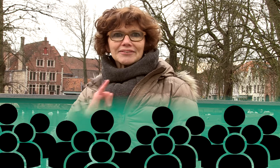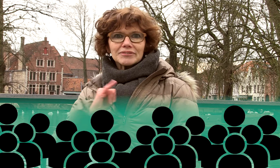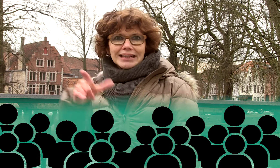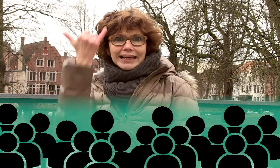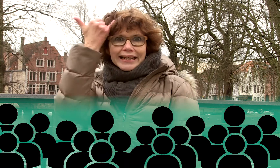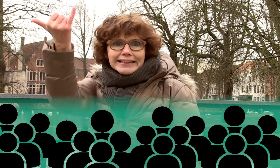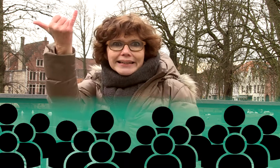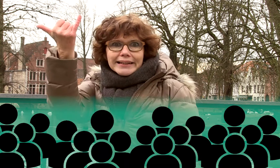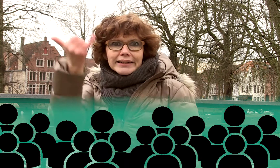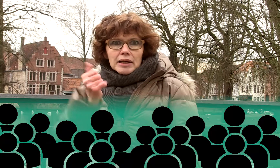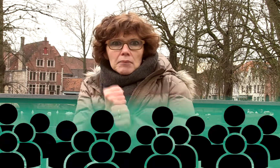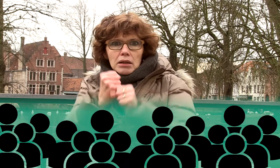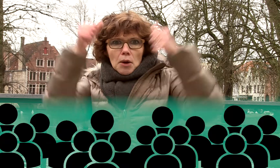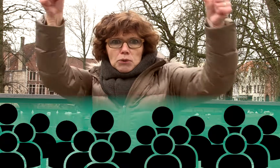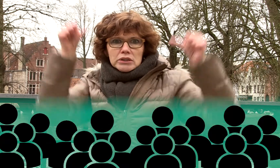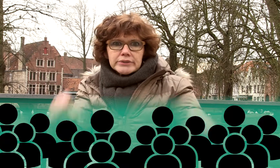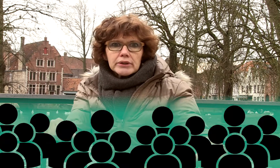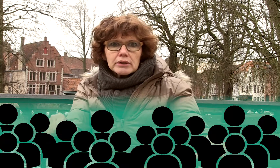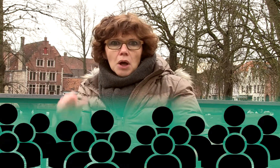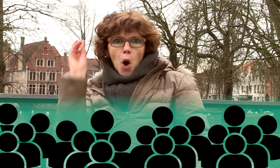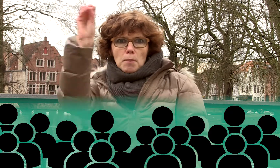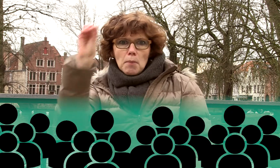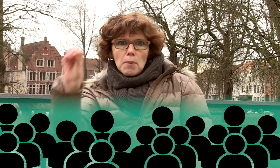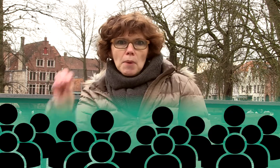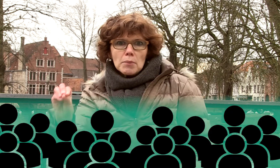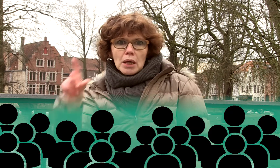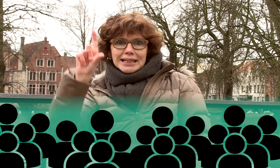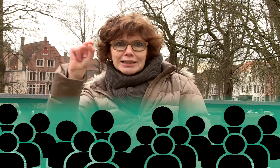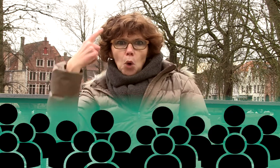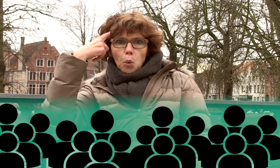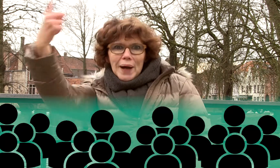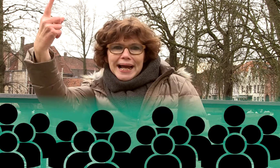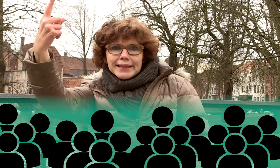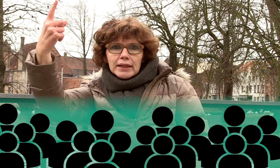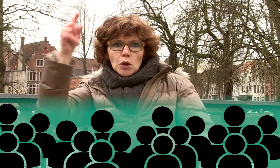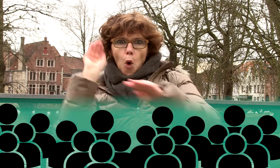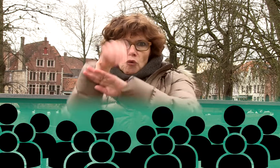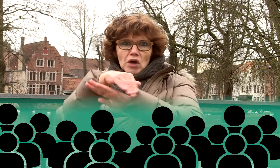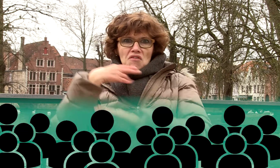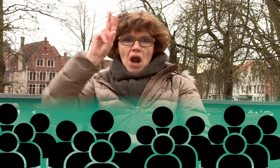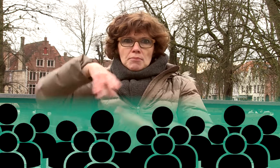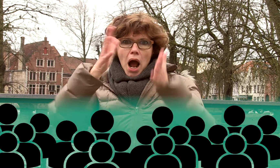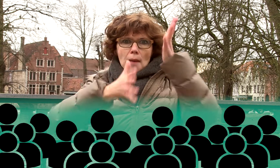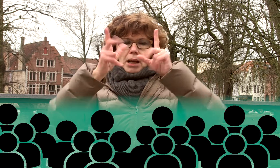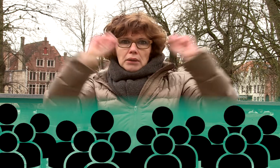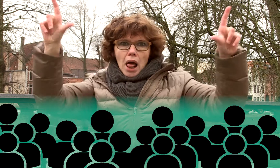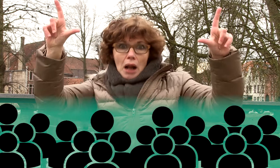Ik heb een idee. Laten we een poster maken met tien weetjes over Vlaamse Gebarentaal!